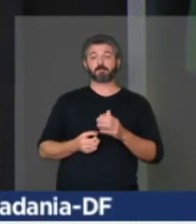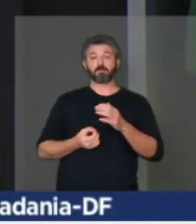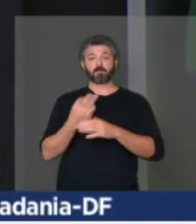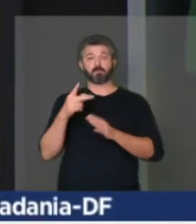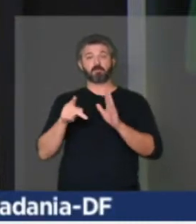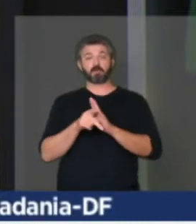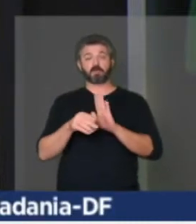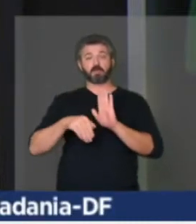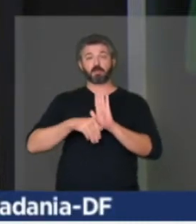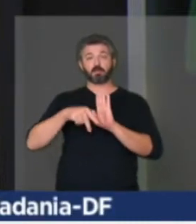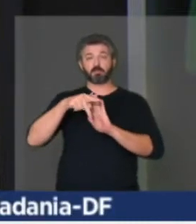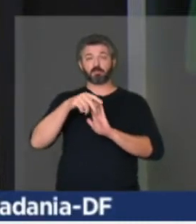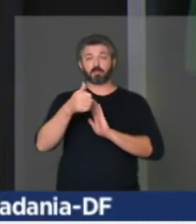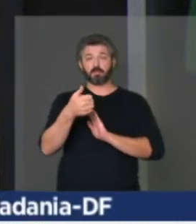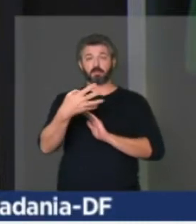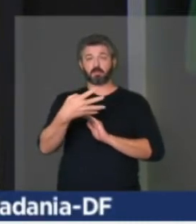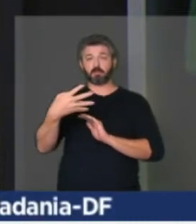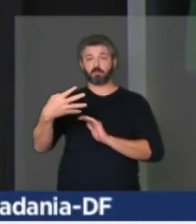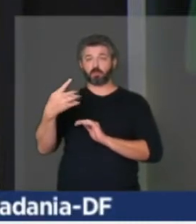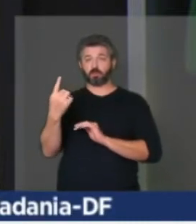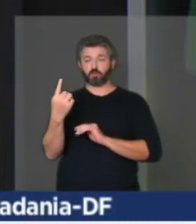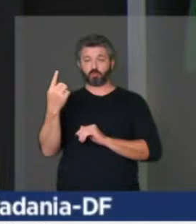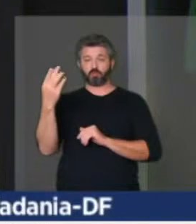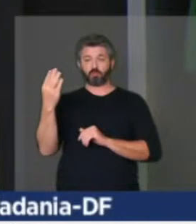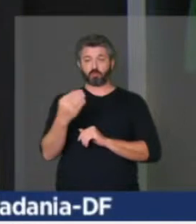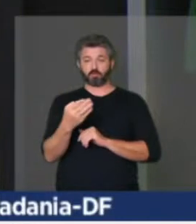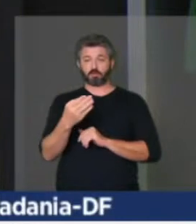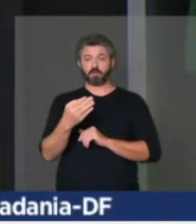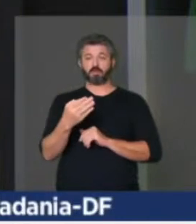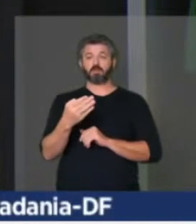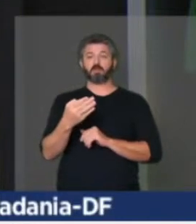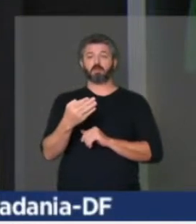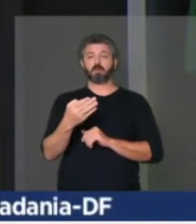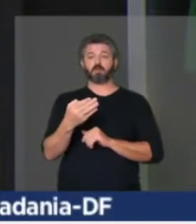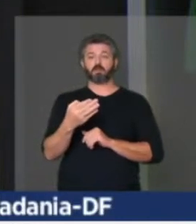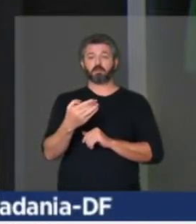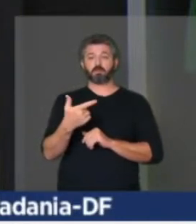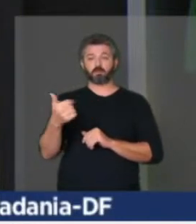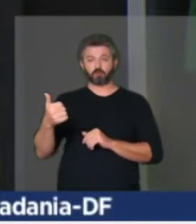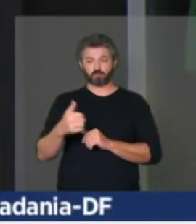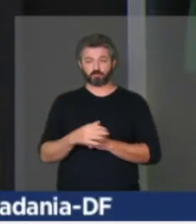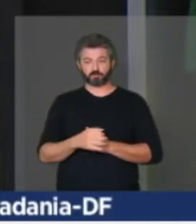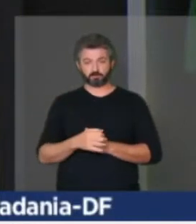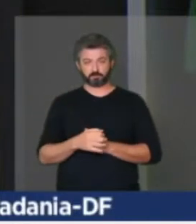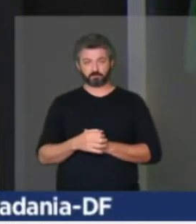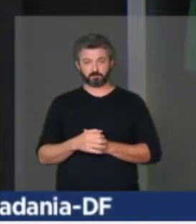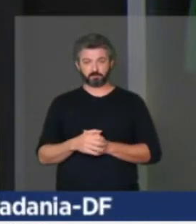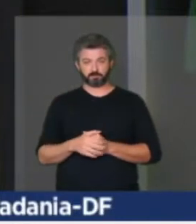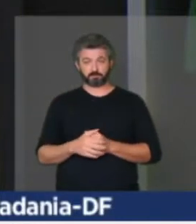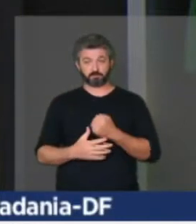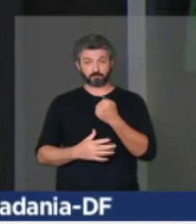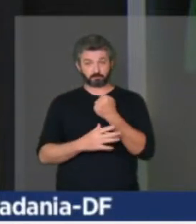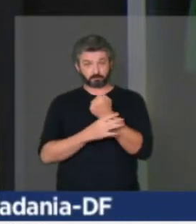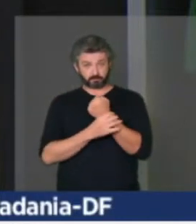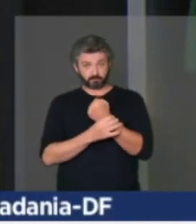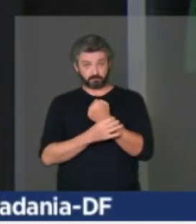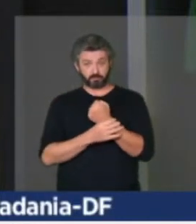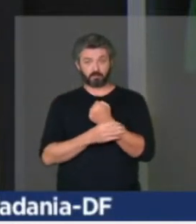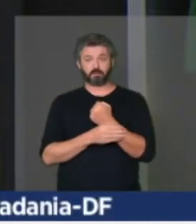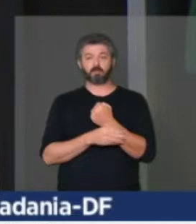MEDIDA PROVISÓRIA 1441 DE 2021. A GARANTIA, GARANTIRIA O RECEBIMENTO DO BENEFÍCIO DESSA POLÍTICA PELA